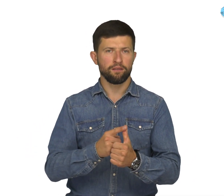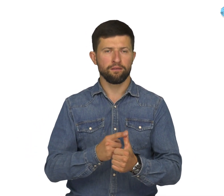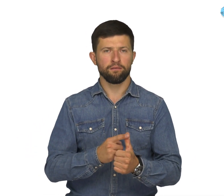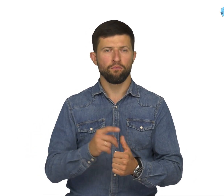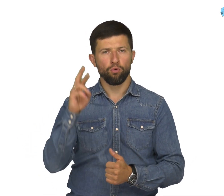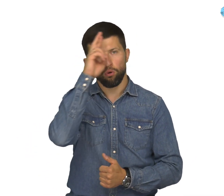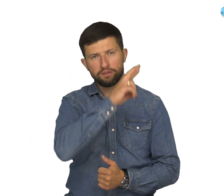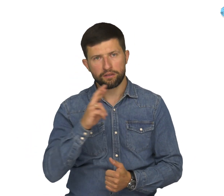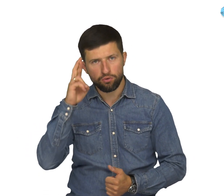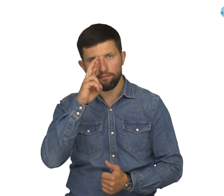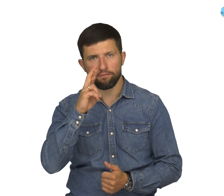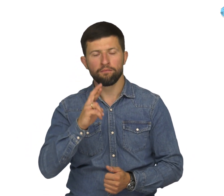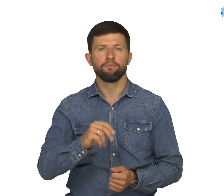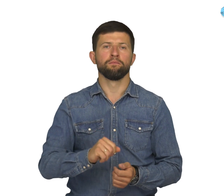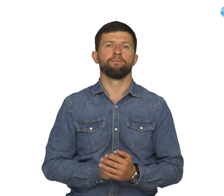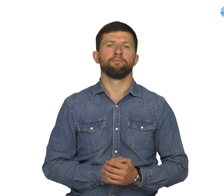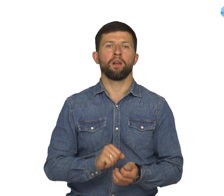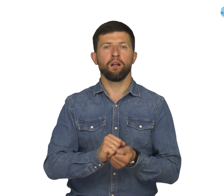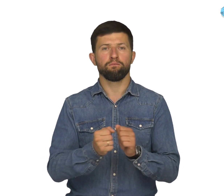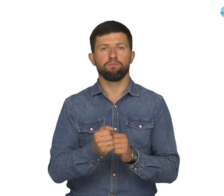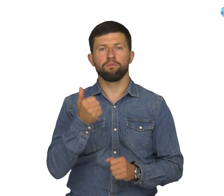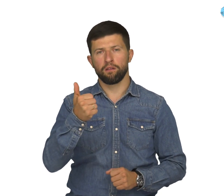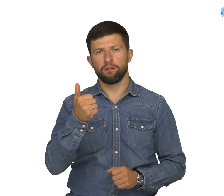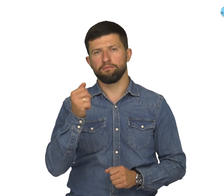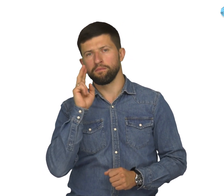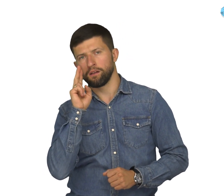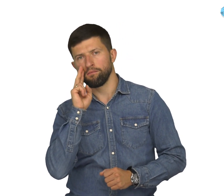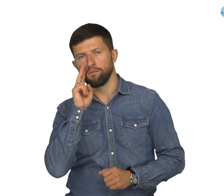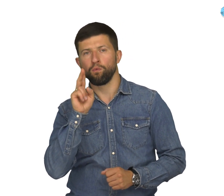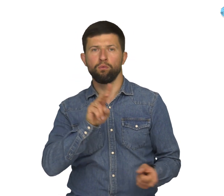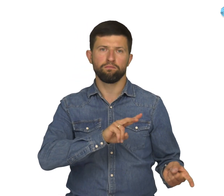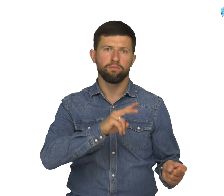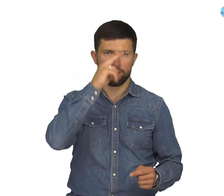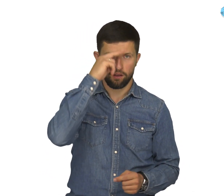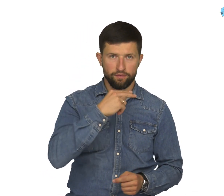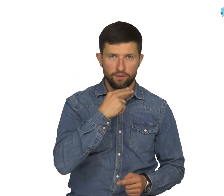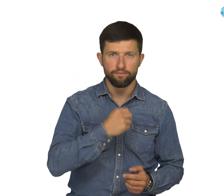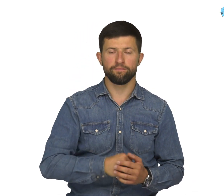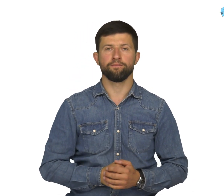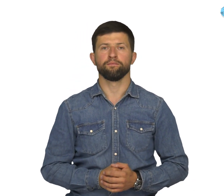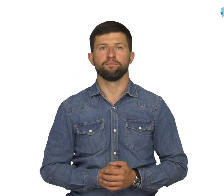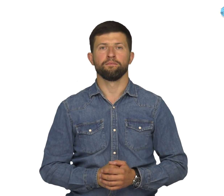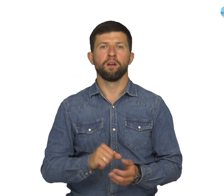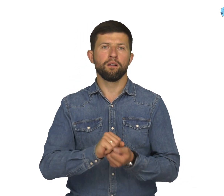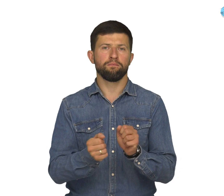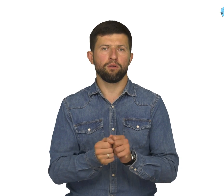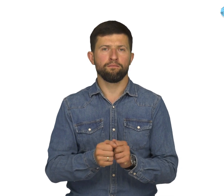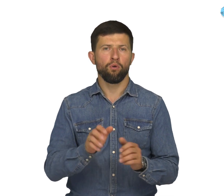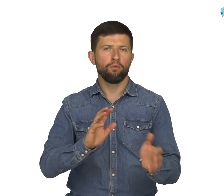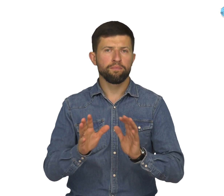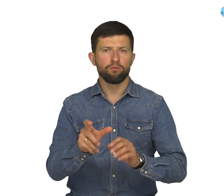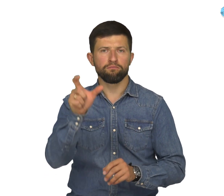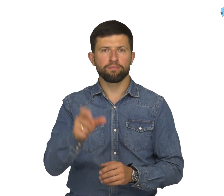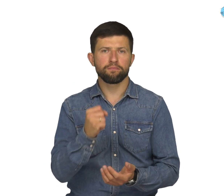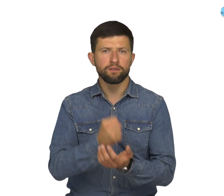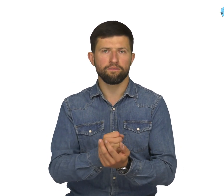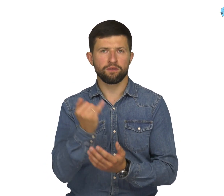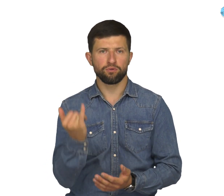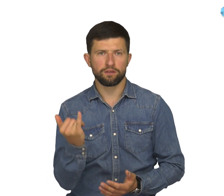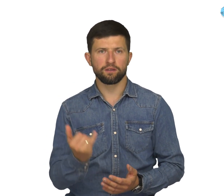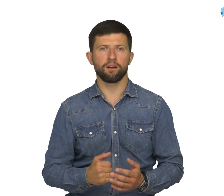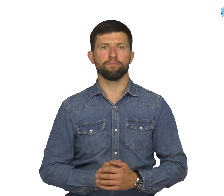Jeden – rodzicom, jednemu z rodziców albo opiekunowi prawnemu dziecka.